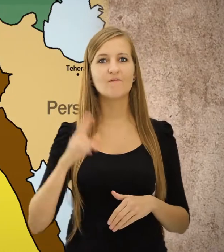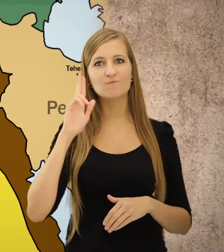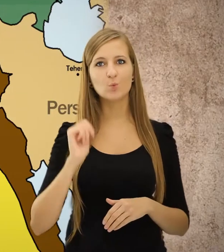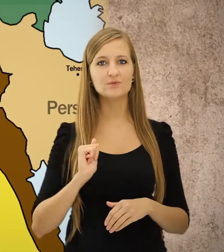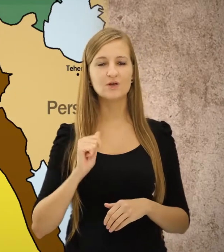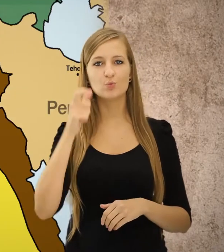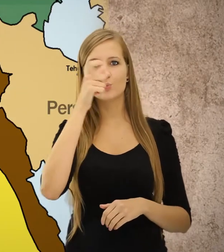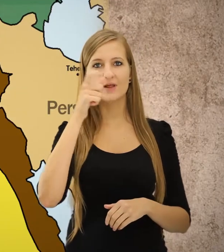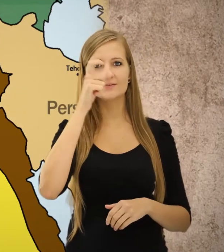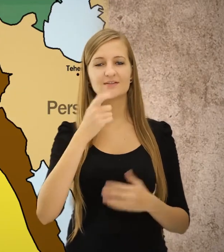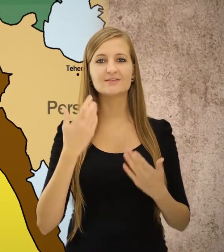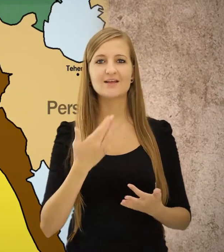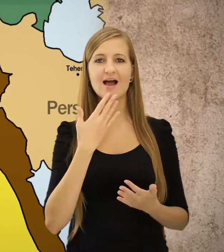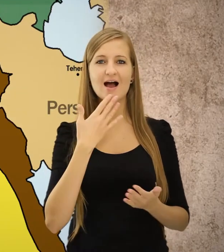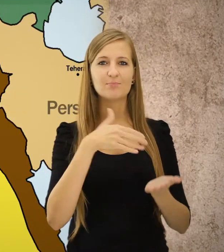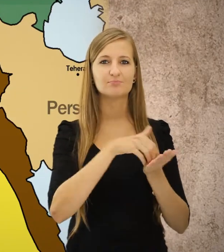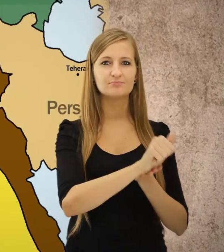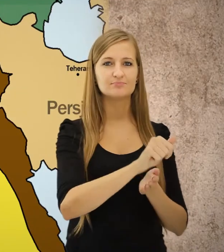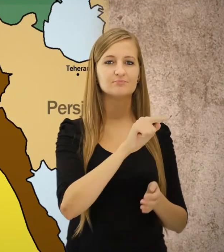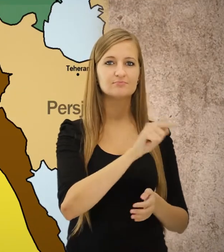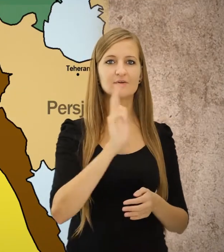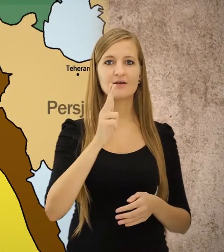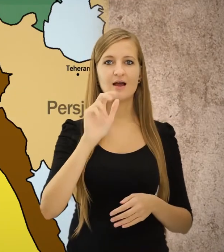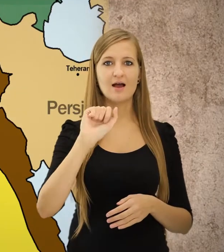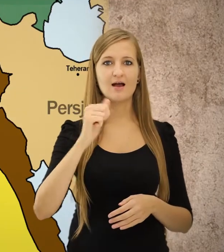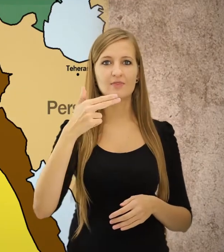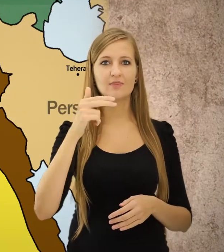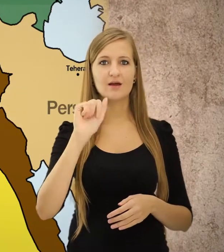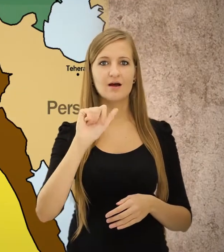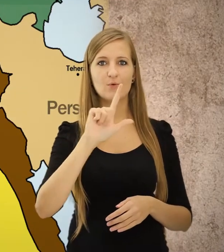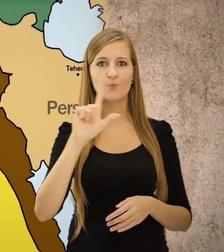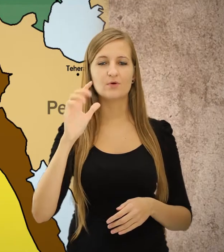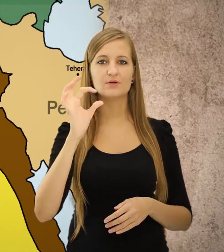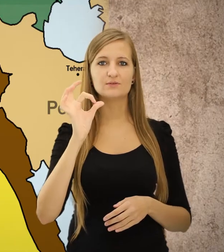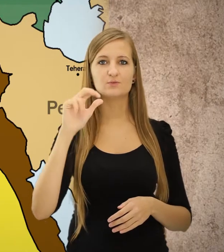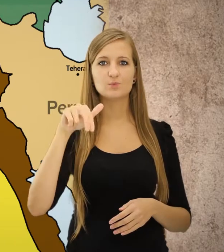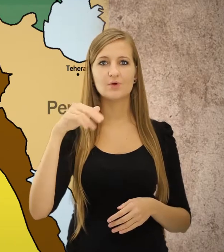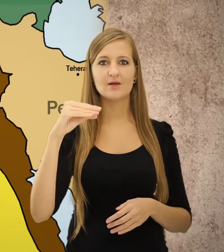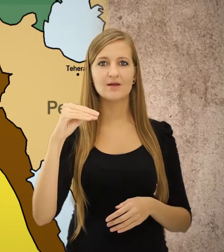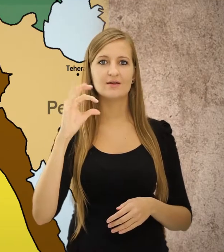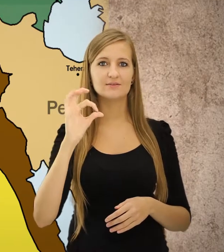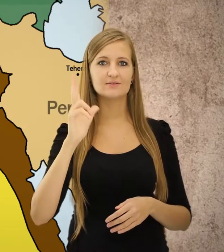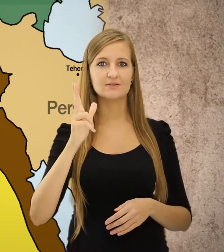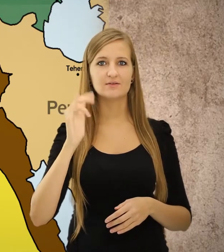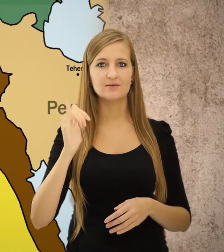Wojska tureckie próbowały też zająć Kanał Sueski,